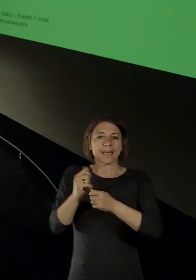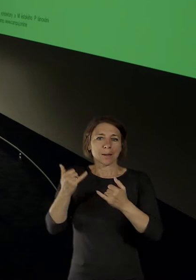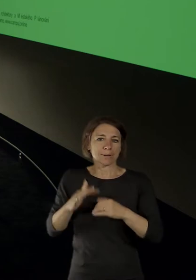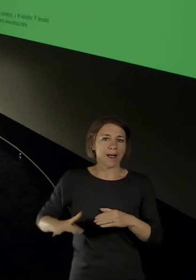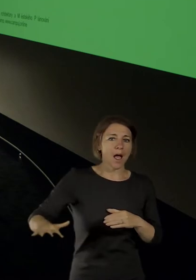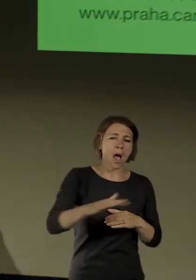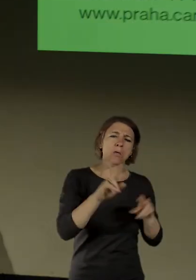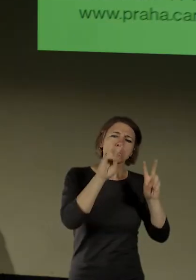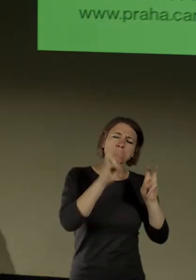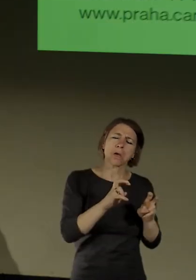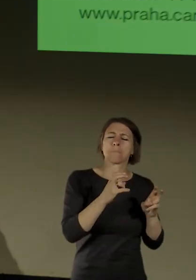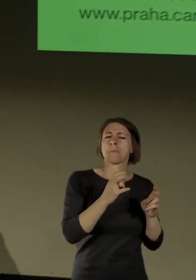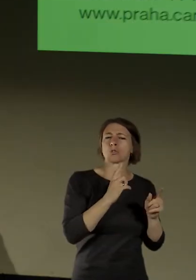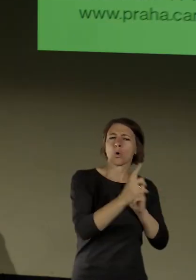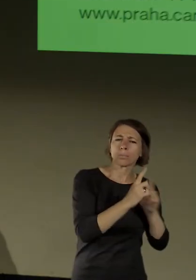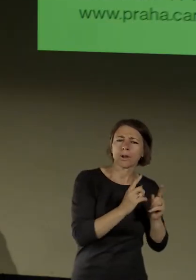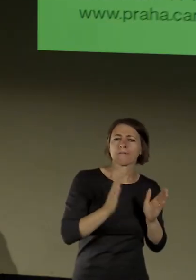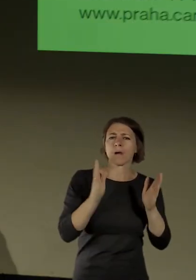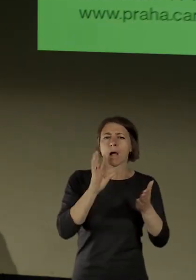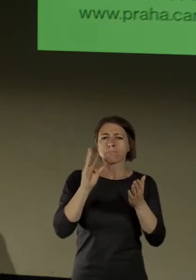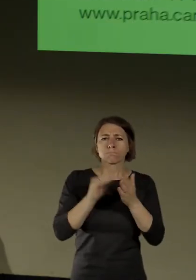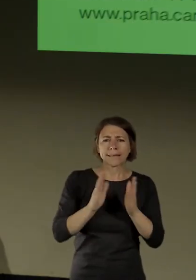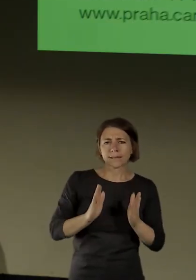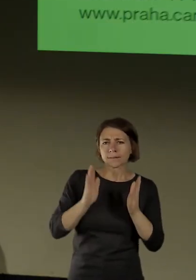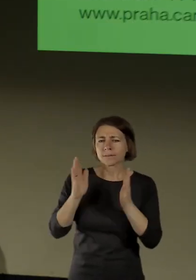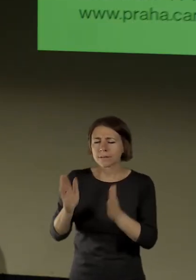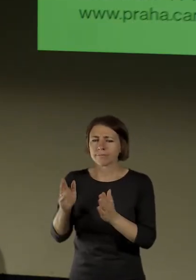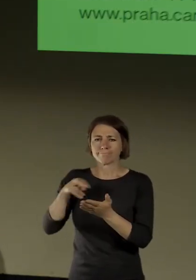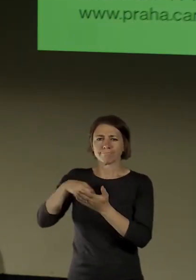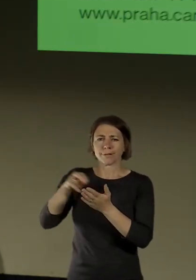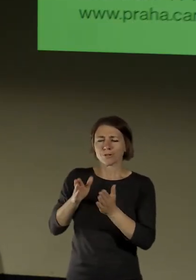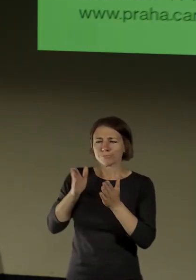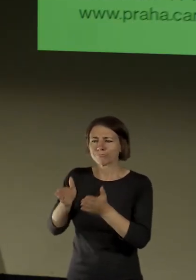o prostupnosti pro pěší, o bydlení atd. Dneska to bude tedy prostředí kolem nás.